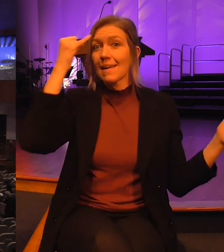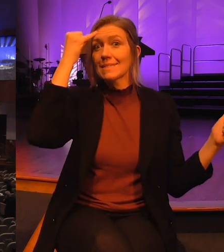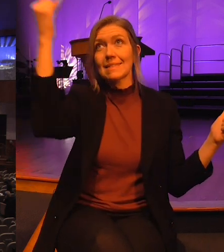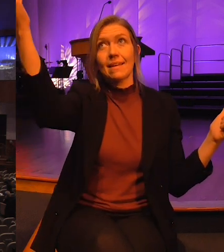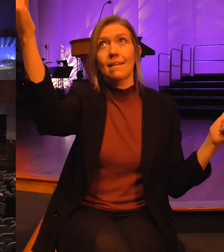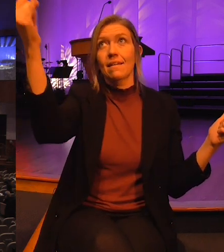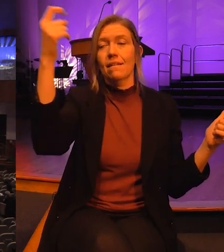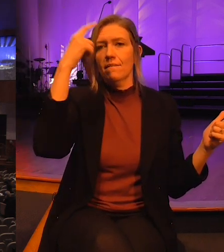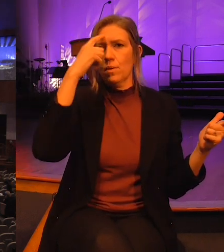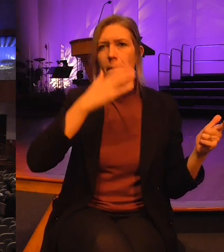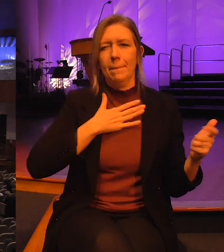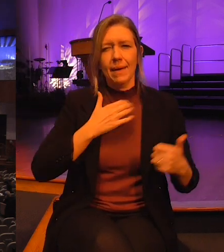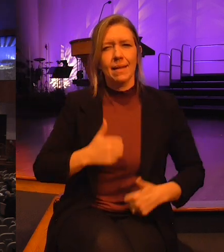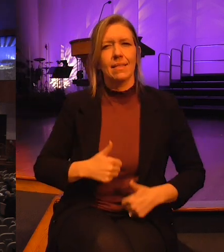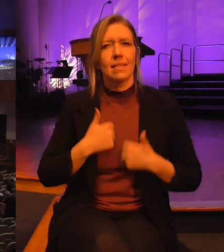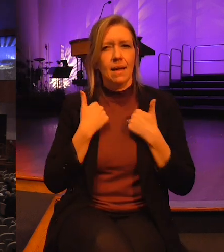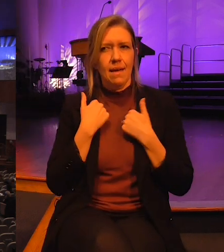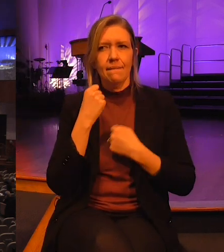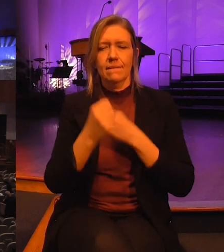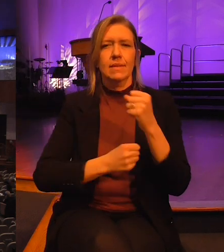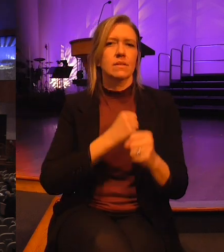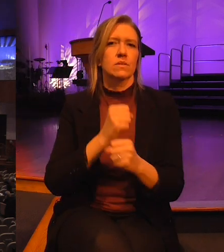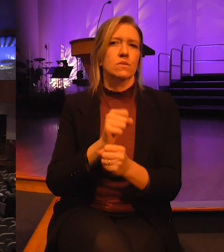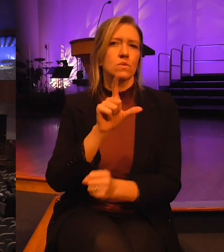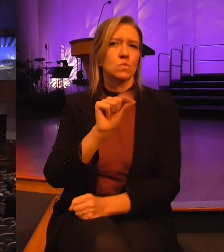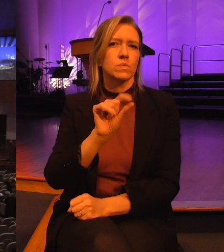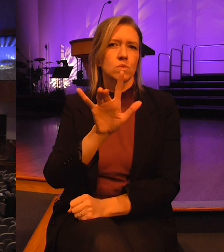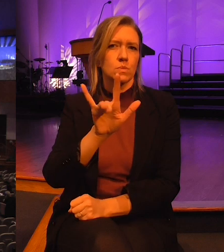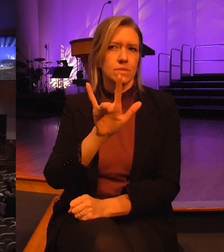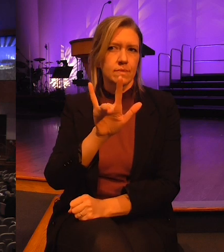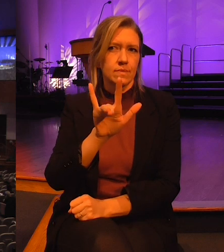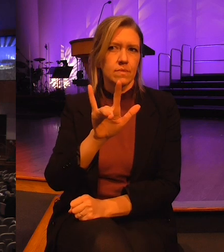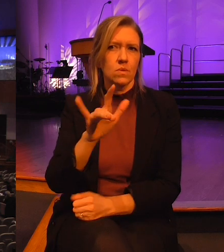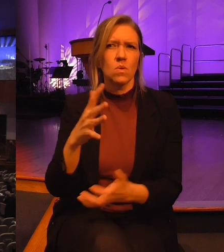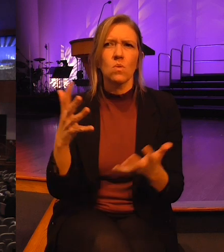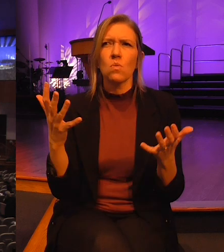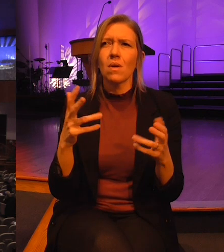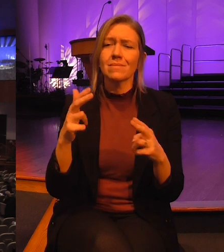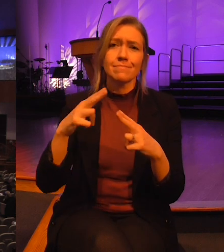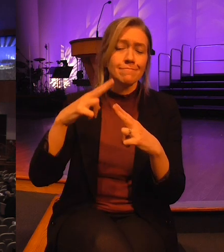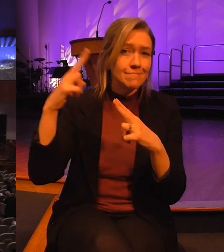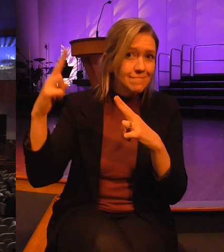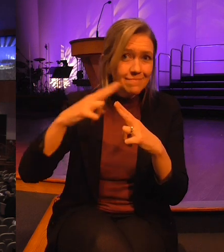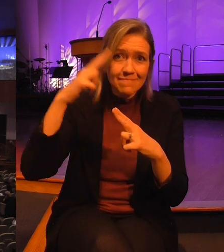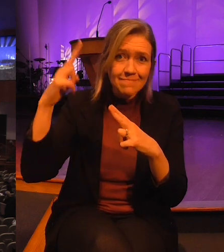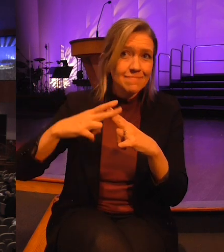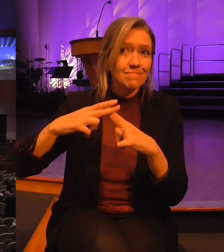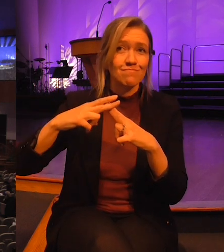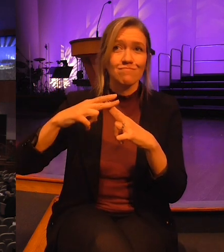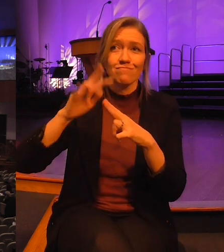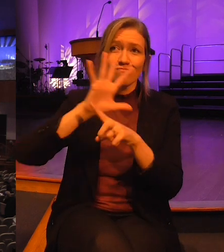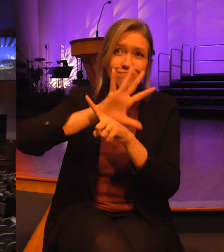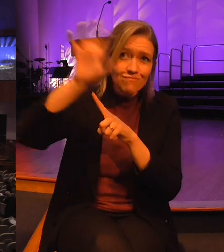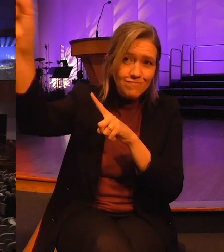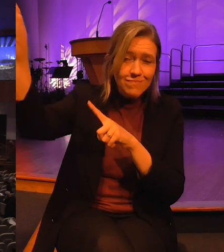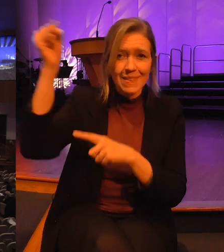2025 cuál es la idea más grandiosa para mi vida en